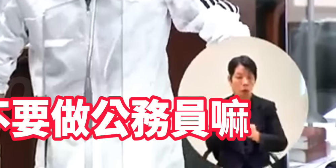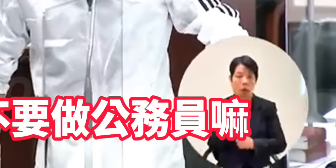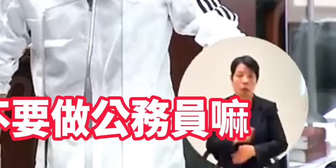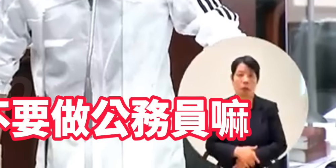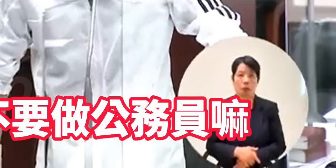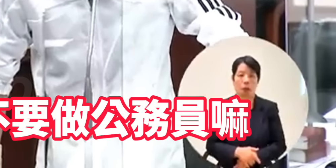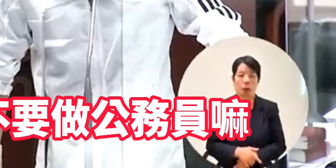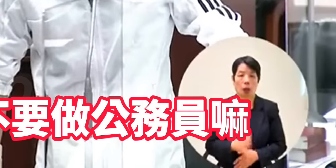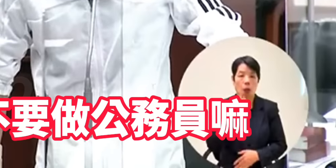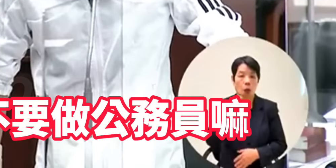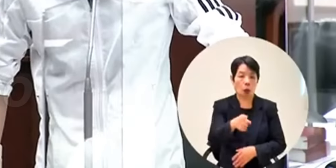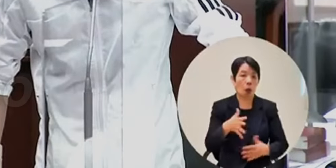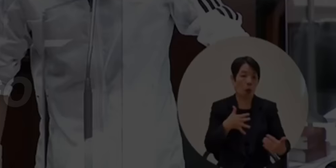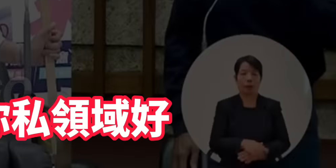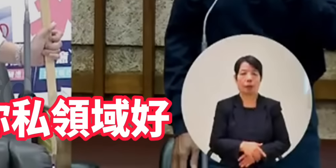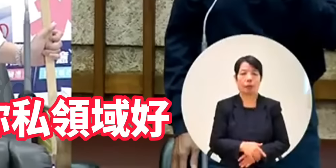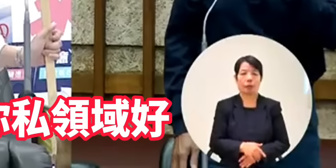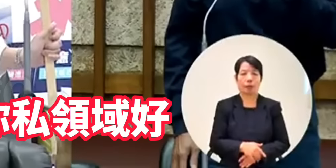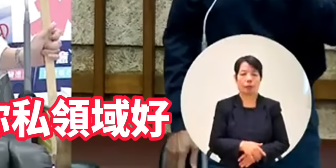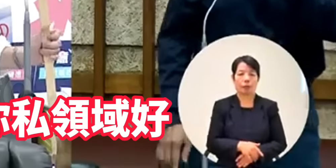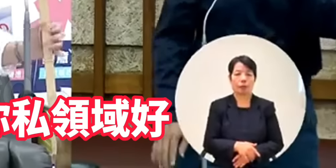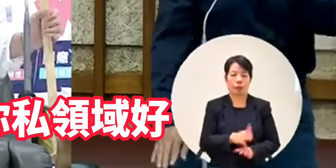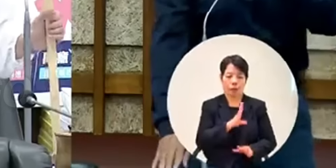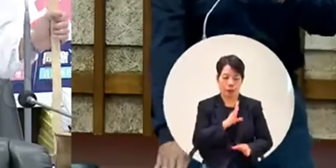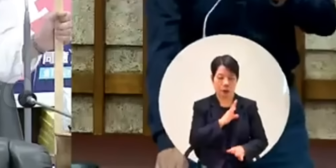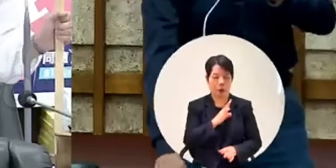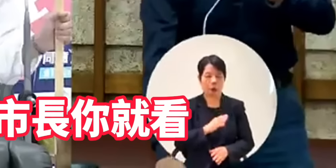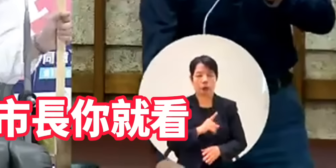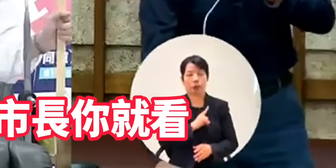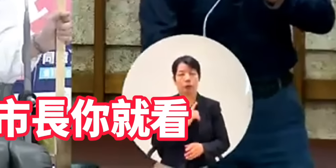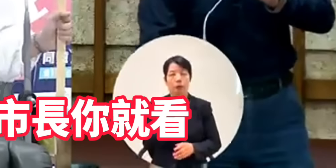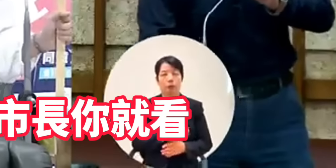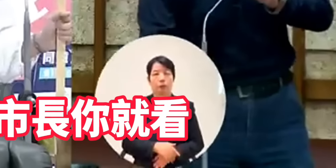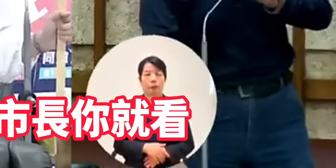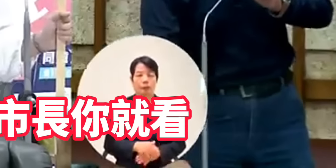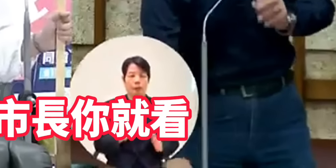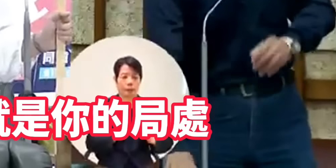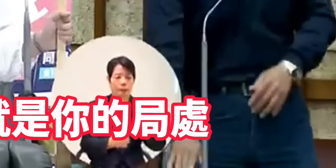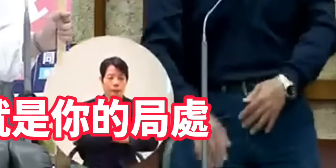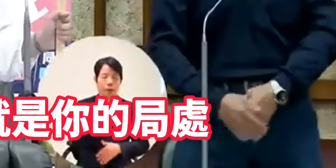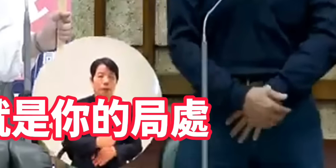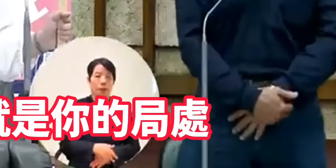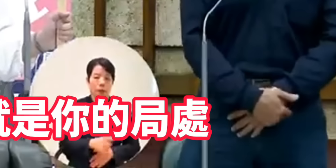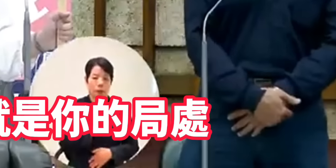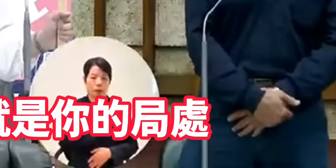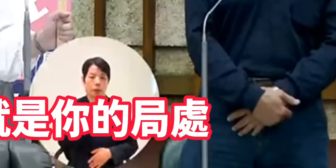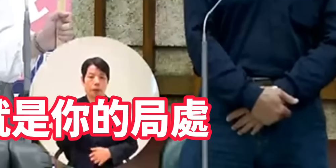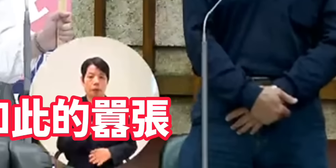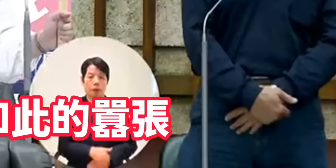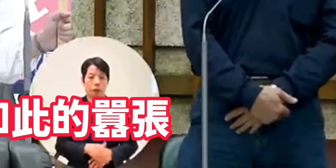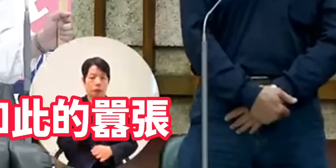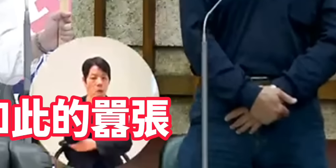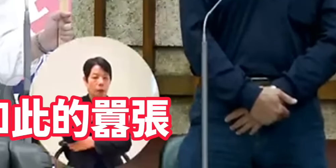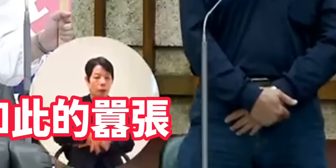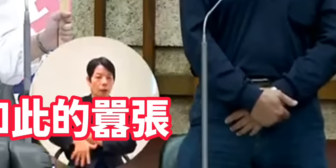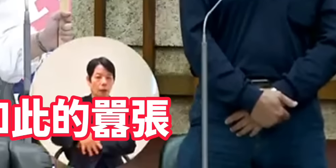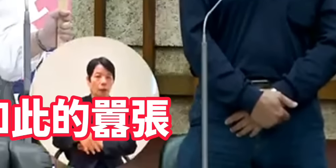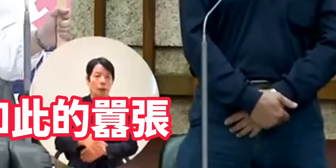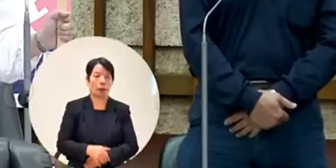你就不要做公務員嘛 你私領域好 陳市長你就看 這就是你的局處 如此的囂張